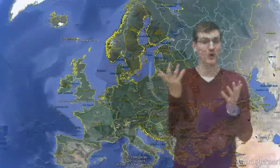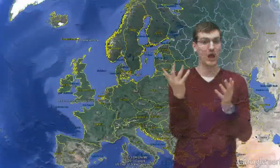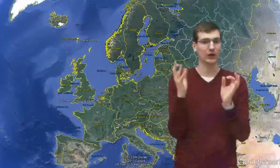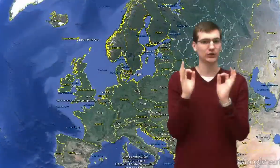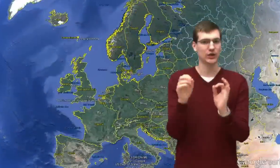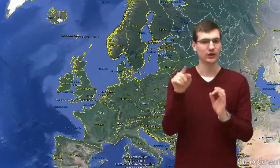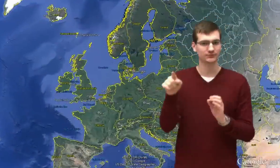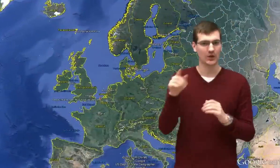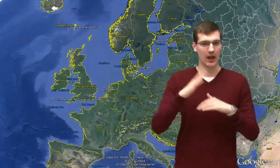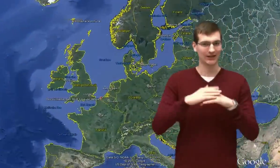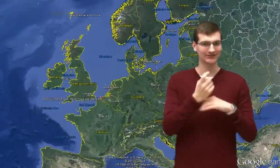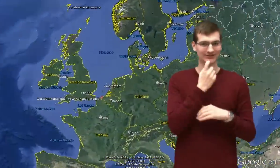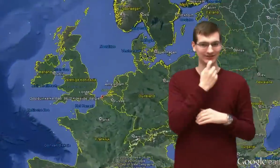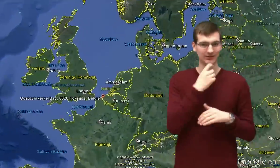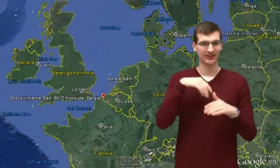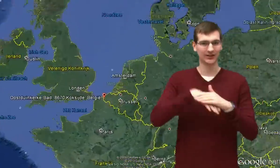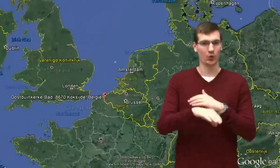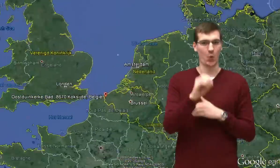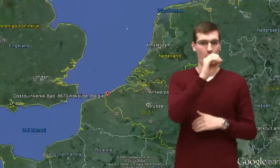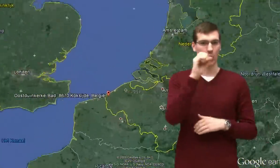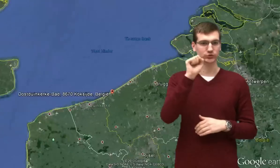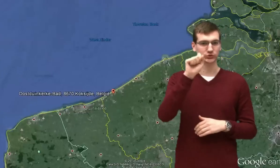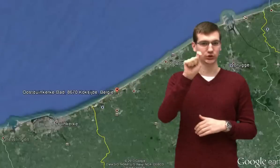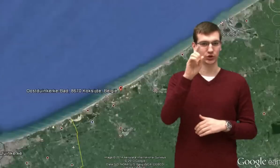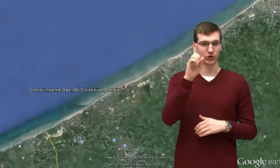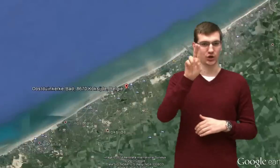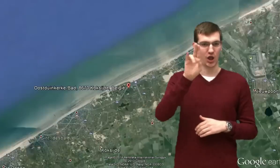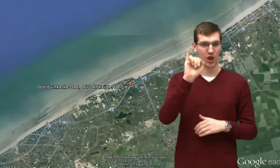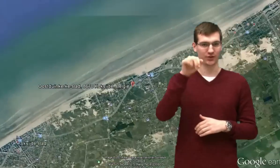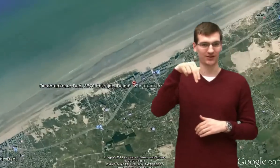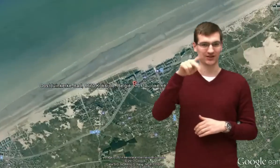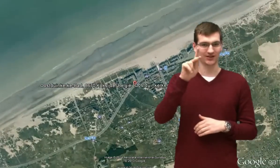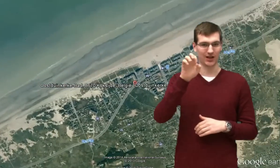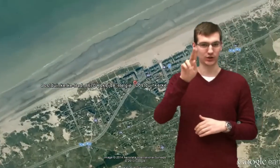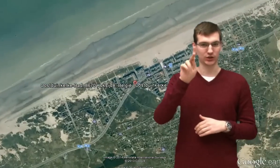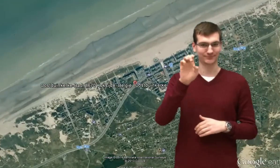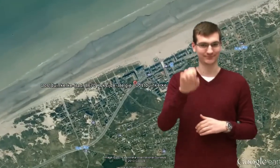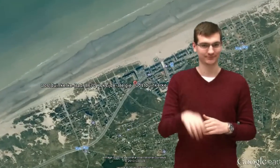Waar gaat dit juist door? Aan zee, meer bepaald in Oostduinkerke.